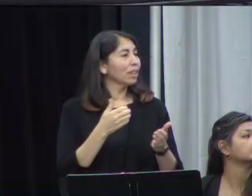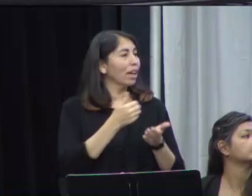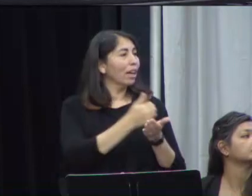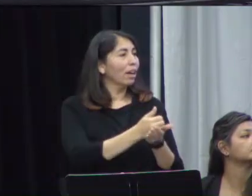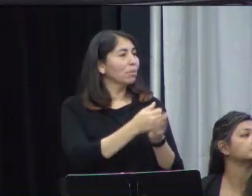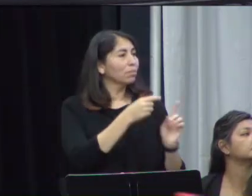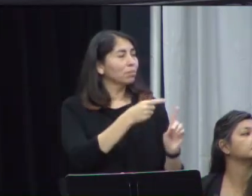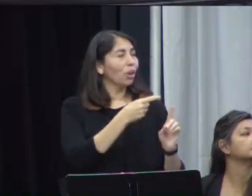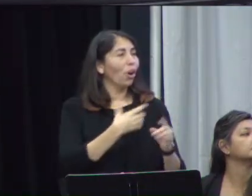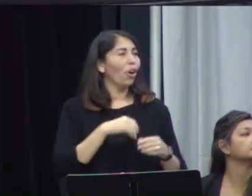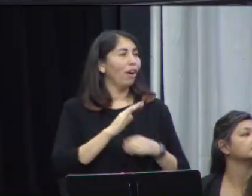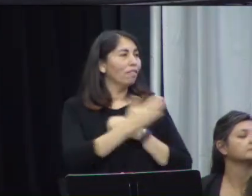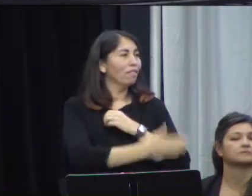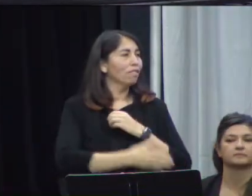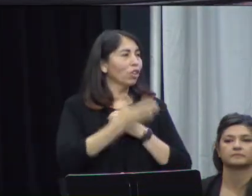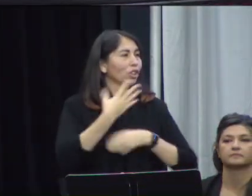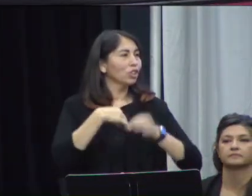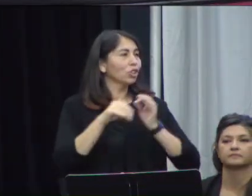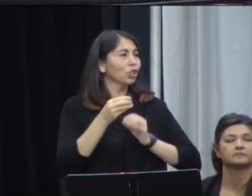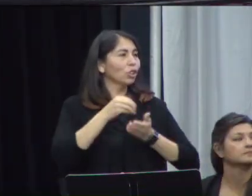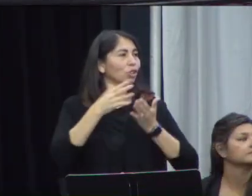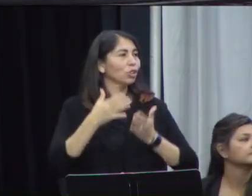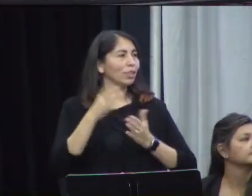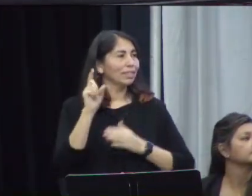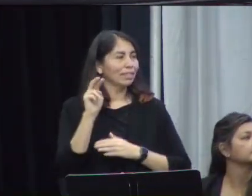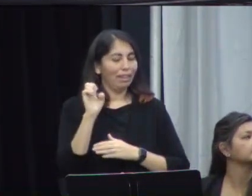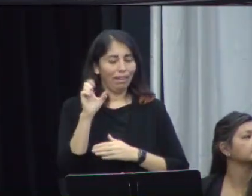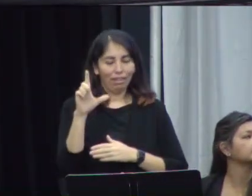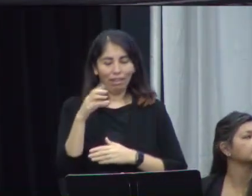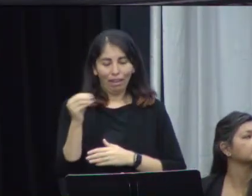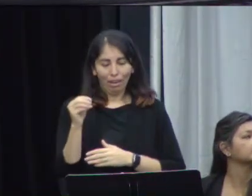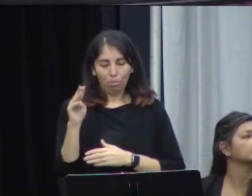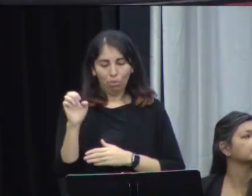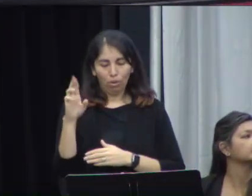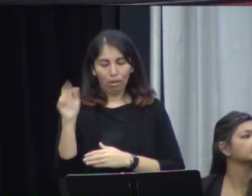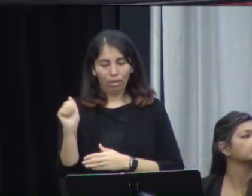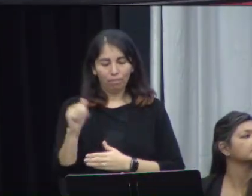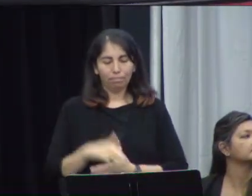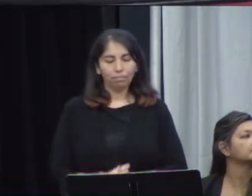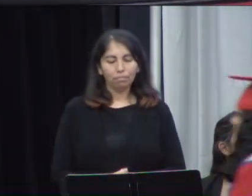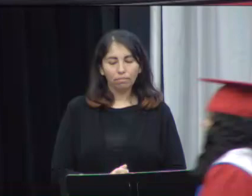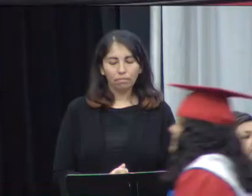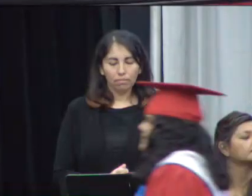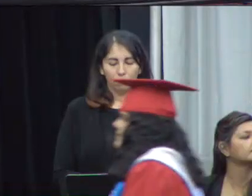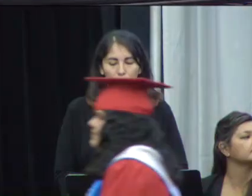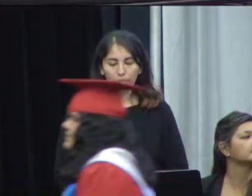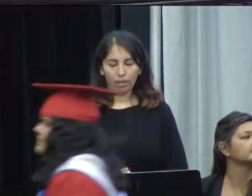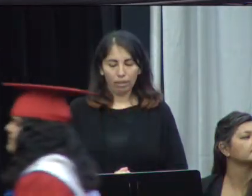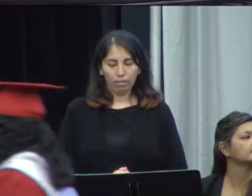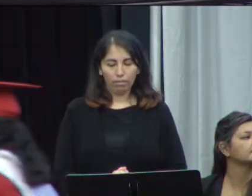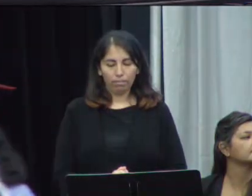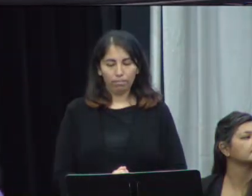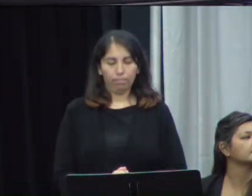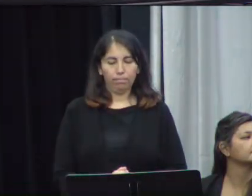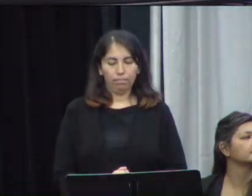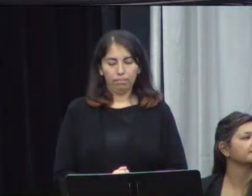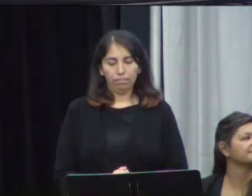Daniel Noreno and Mara Daublefield. (audience applauds)